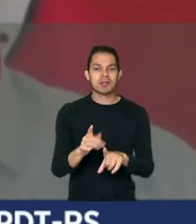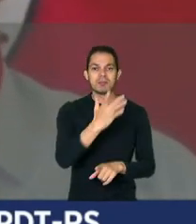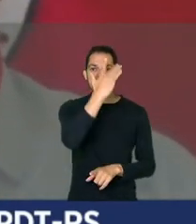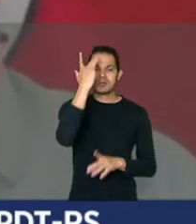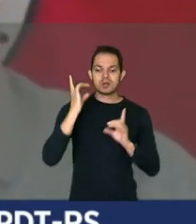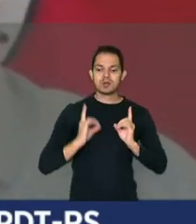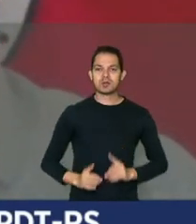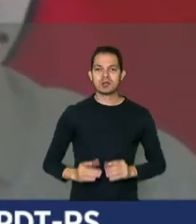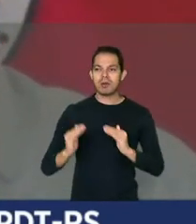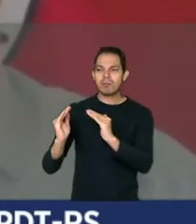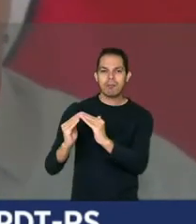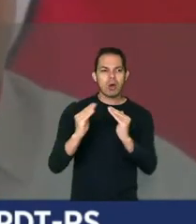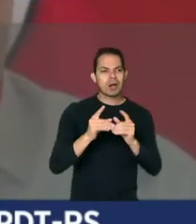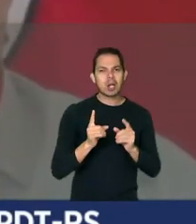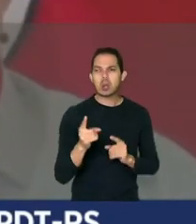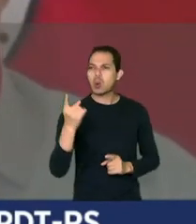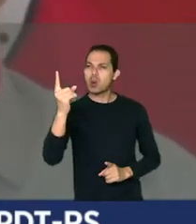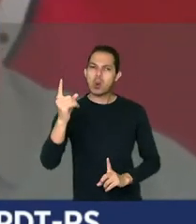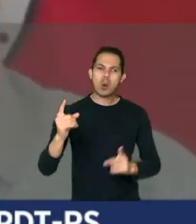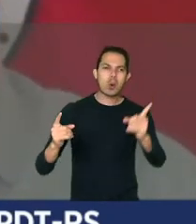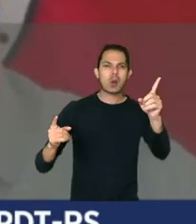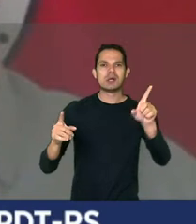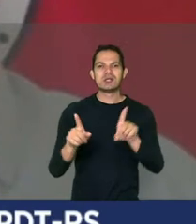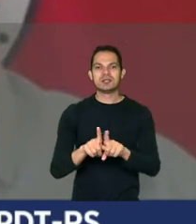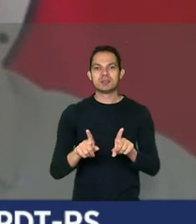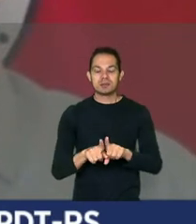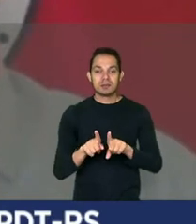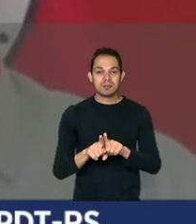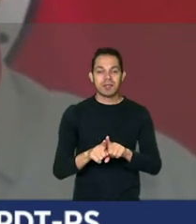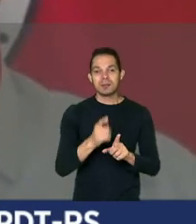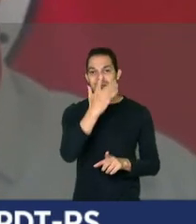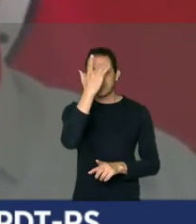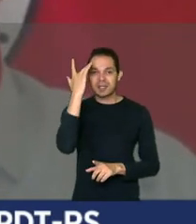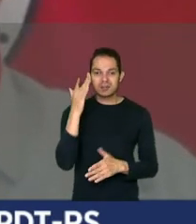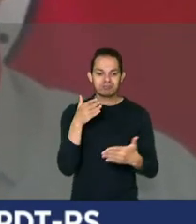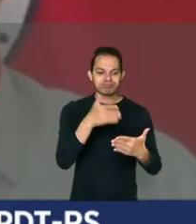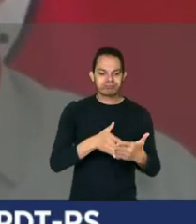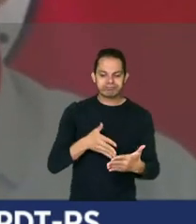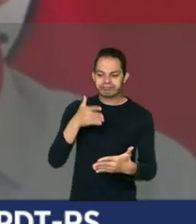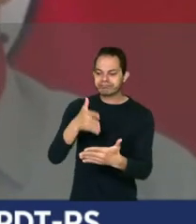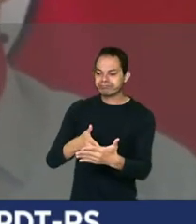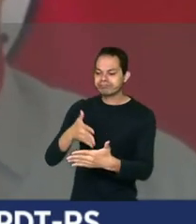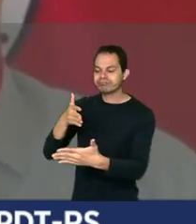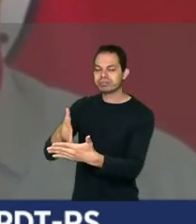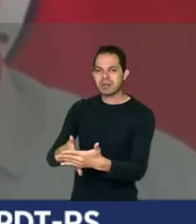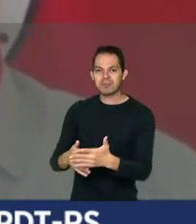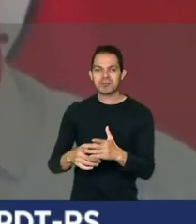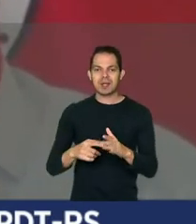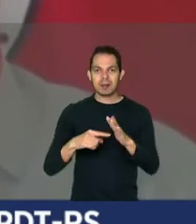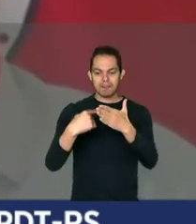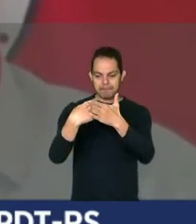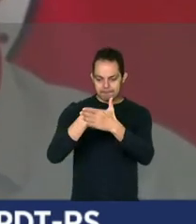LOCALIDADES DISTANTES, DE GRANDES CENTROS URBANOS, AQUELES QUE TÊM DIFICULDADE DE ACESSO É AVALIAÇÕES DE PERÍCIA, ACESSO DE